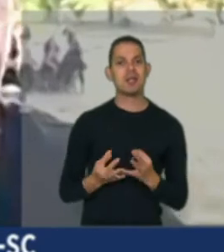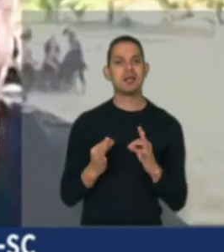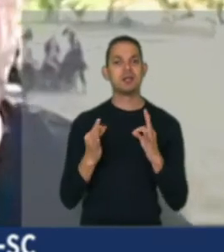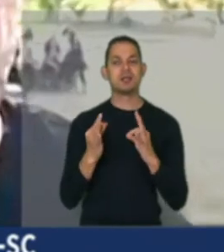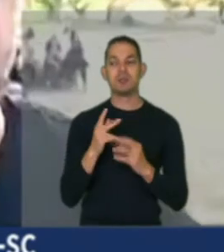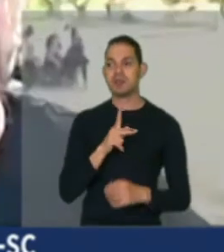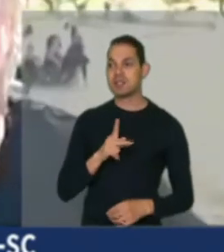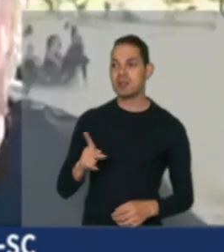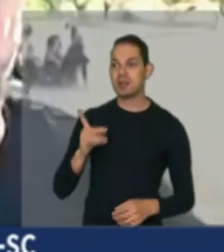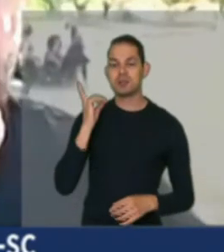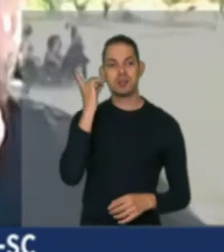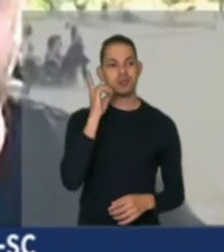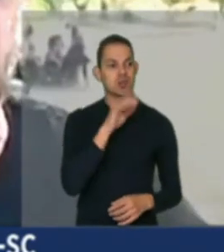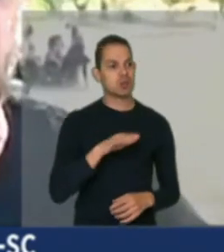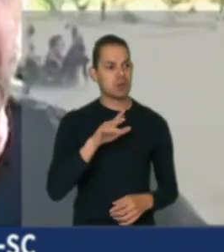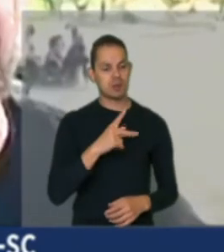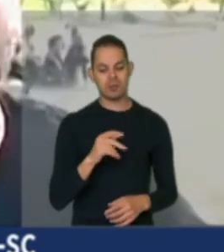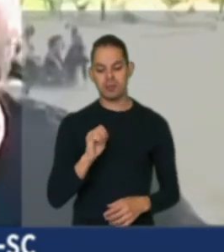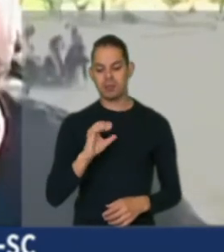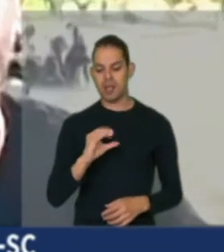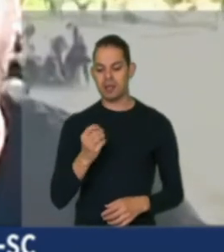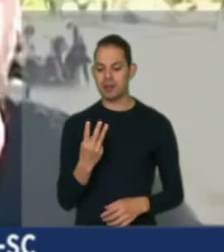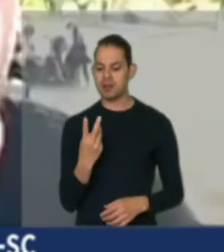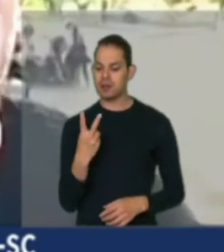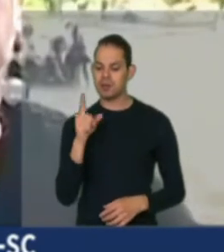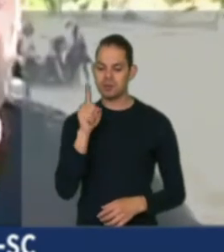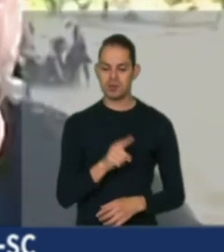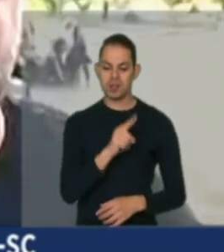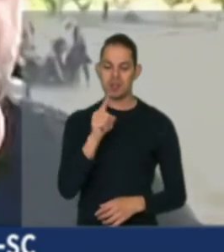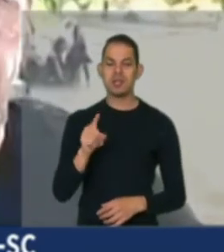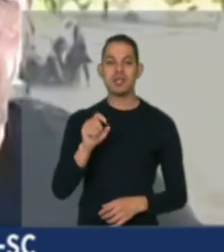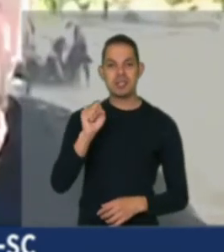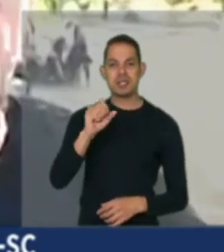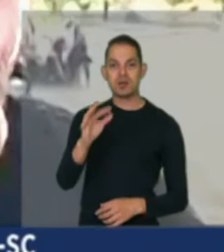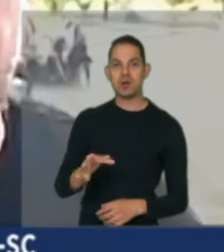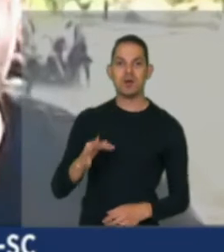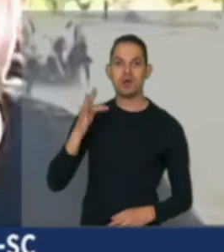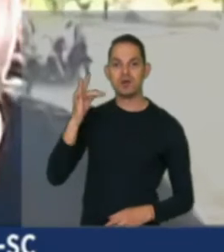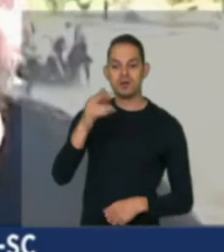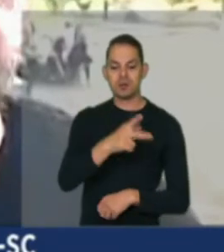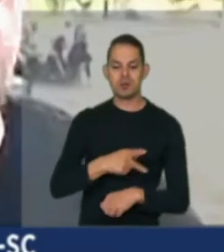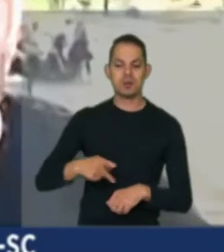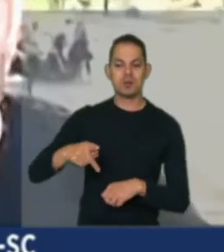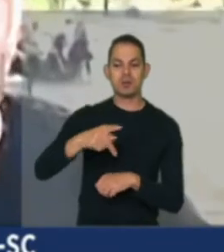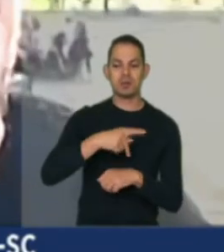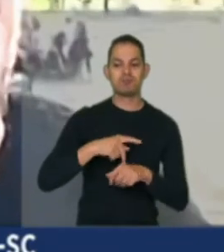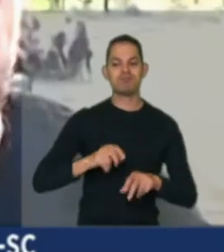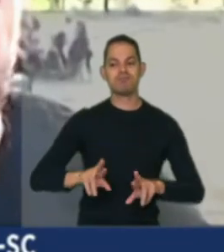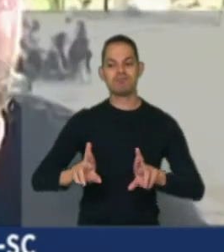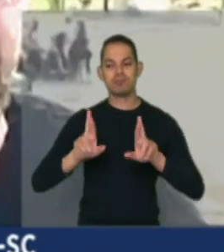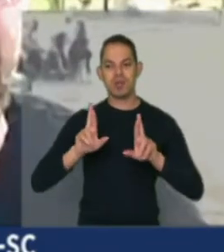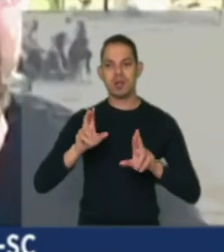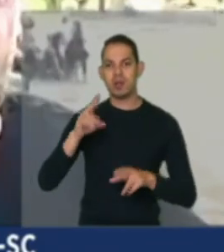S. NÓS VAMOS RETOMAR A ESPERANÇA. FORA BOLSONARO E... E A ESPERANÇA VAI VOLTAR PARA O POVO BRASILEIRO E PARA